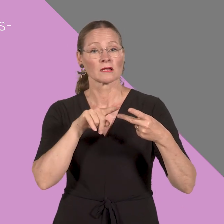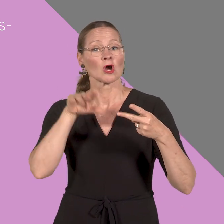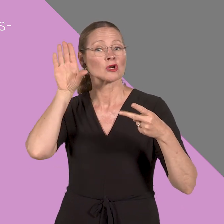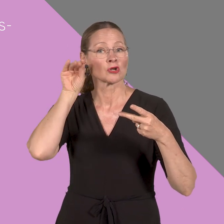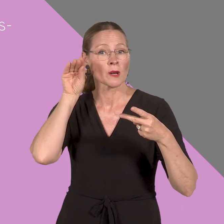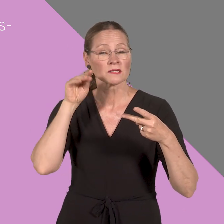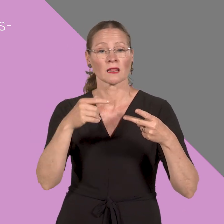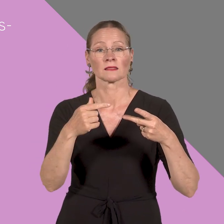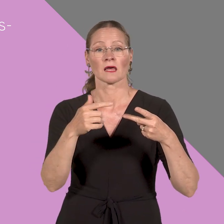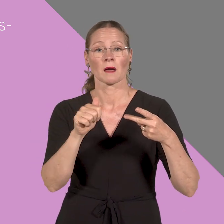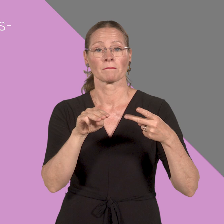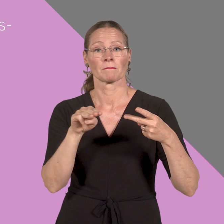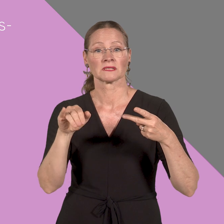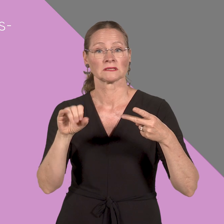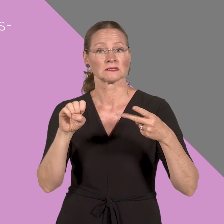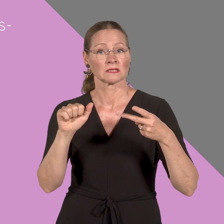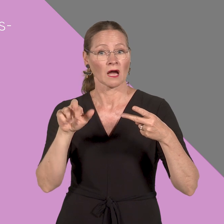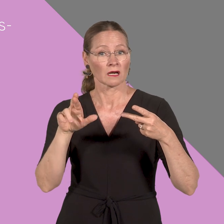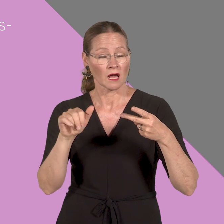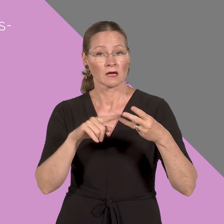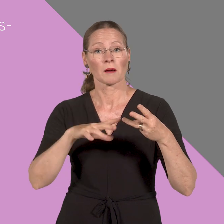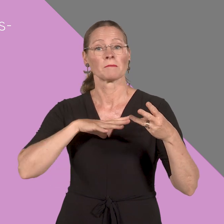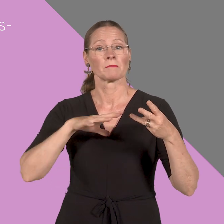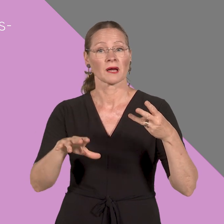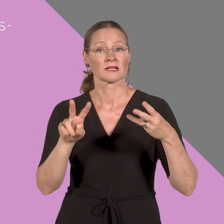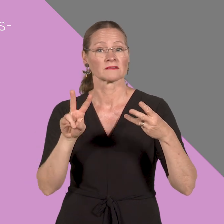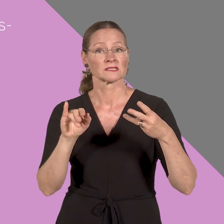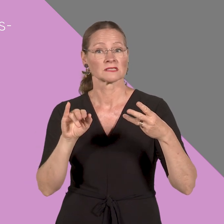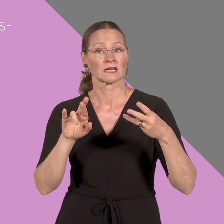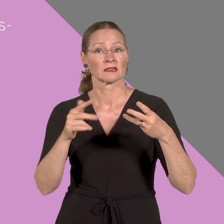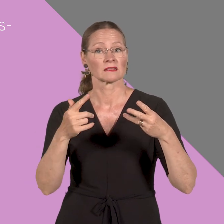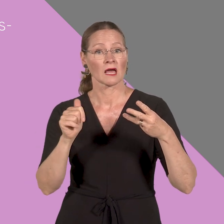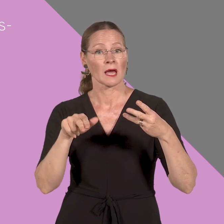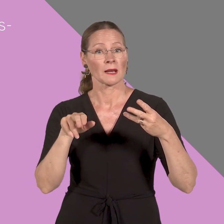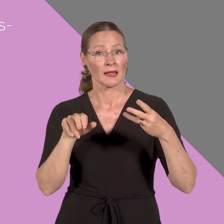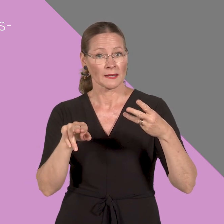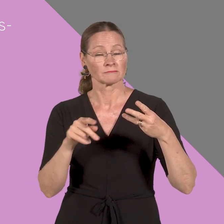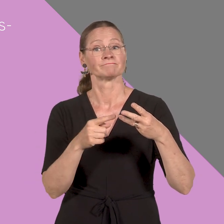Ronja Tammisara ja Mari Virtanen.